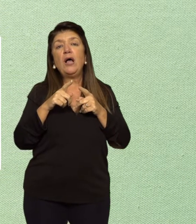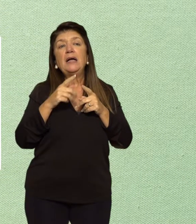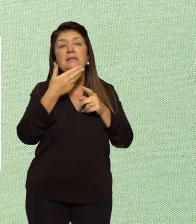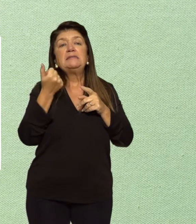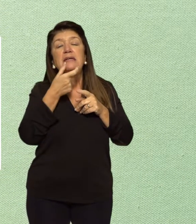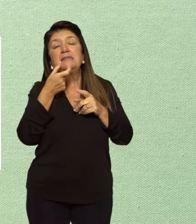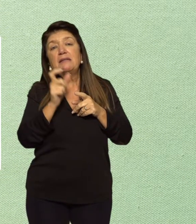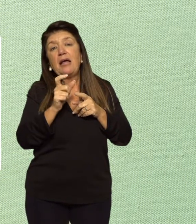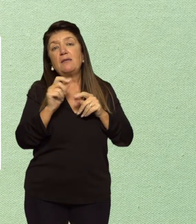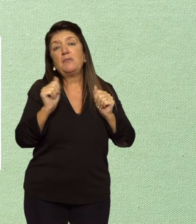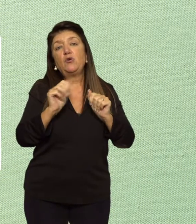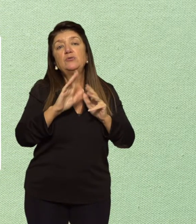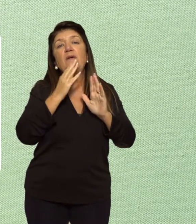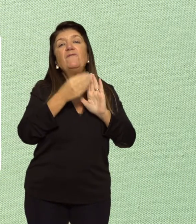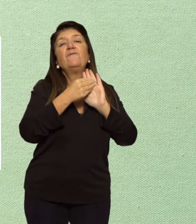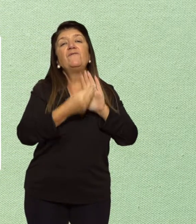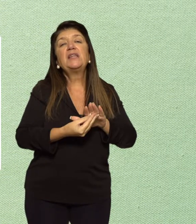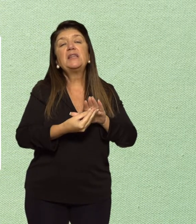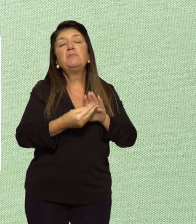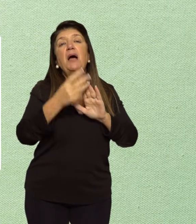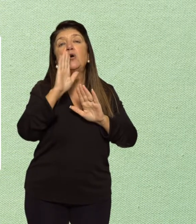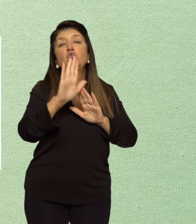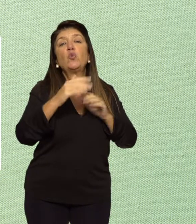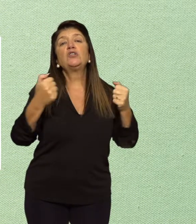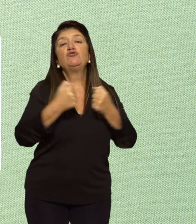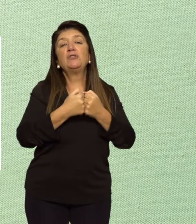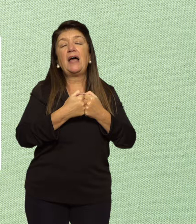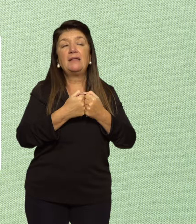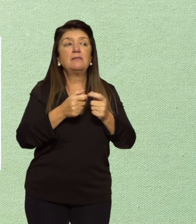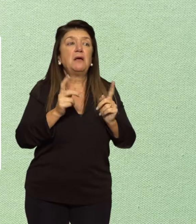una persona vittima di incidente. E' una persona che in un momento puntuale della sua vita ha avuto una